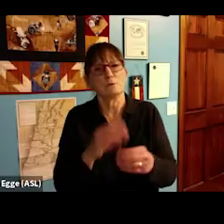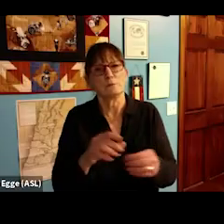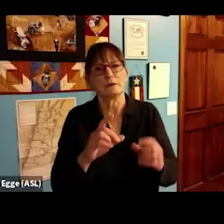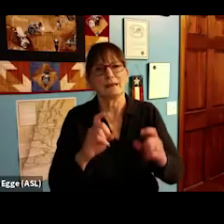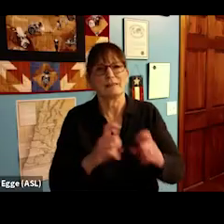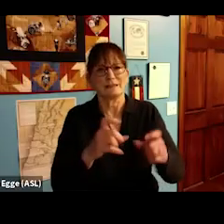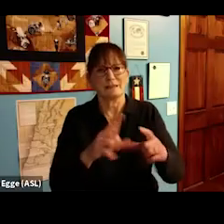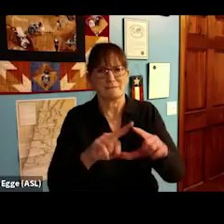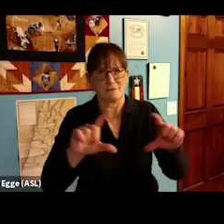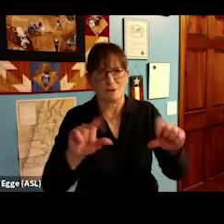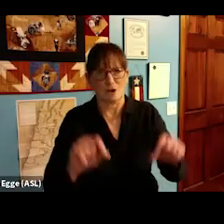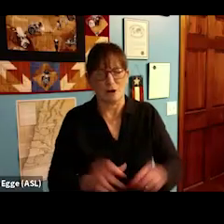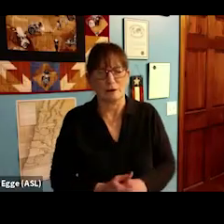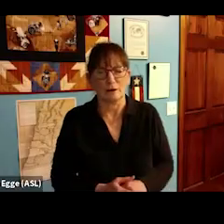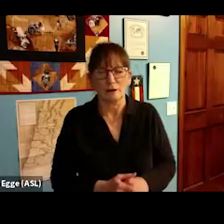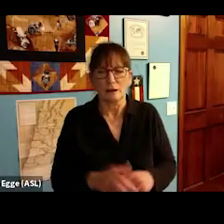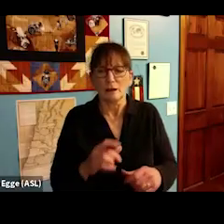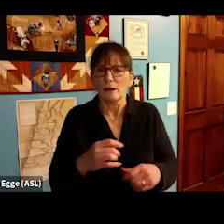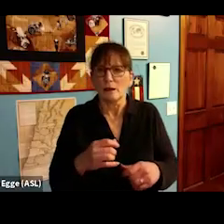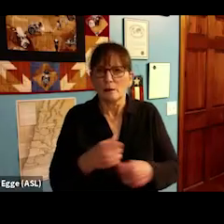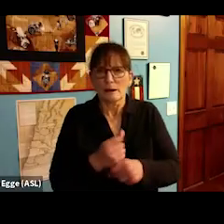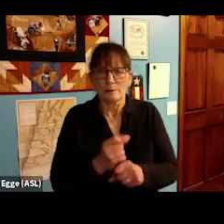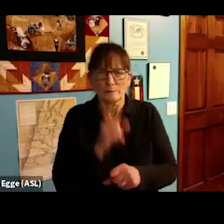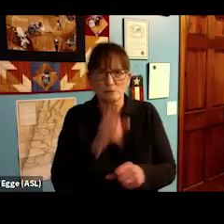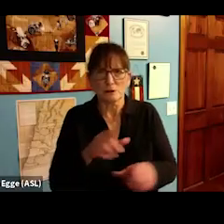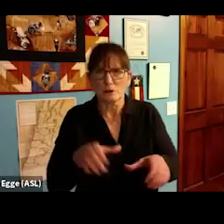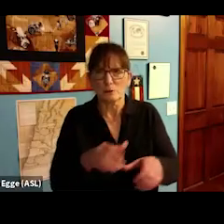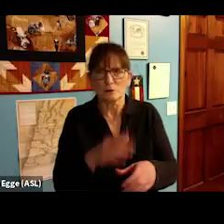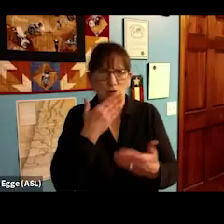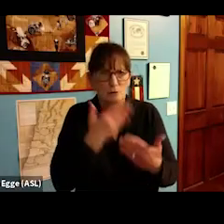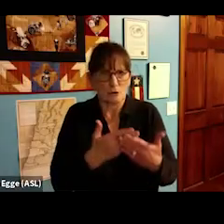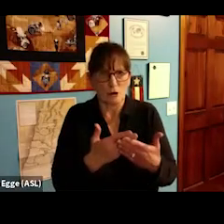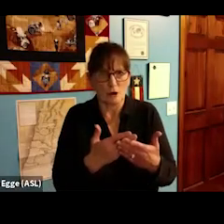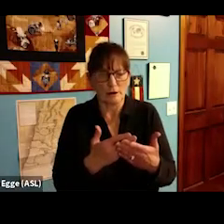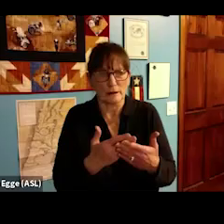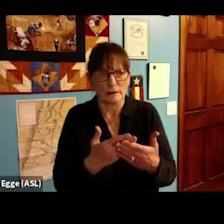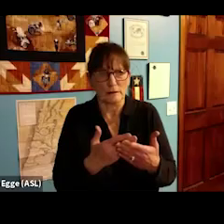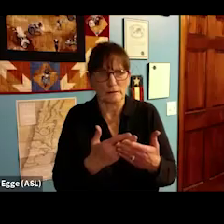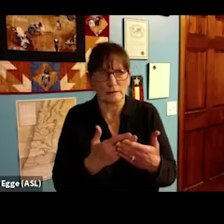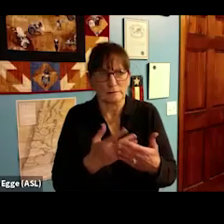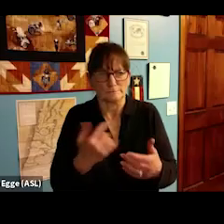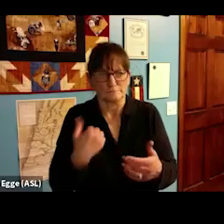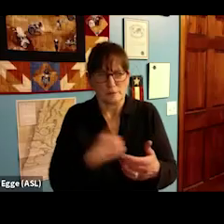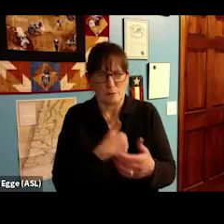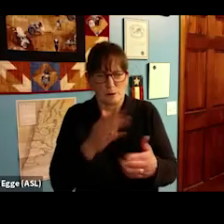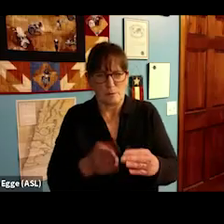Gracias. Buenas tardes a todos. Mi nombre es Jarita Walker. Soy especialista en asuntos públicos aquí